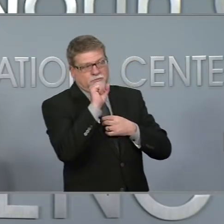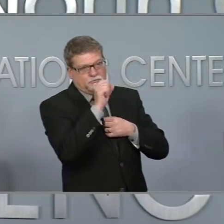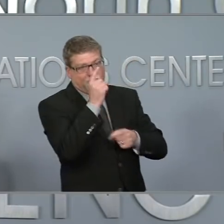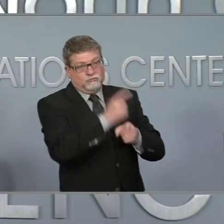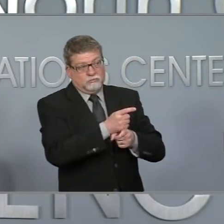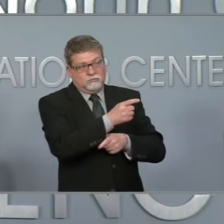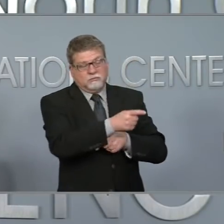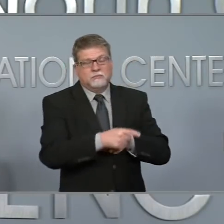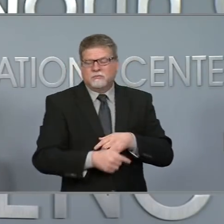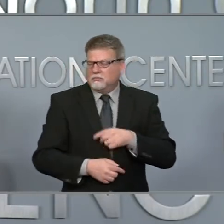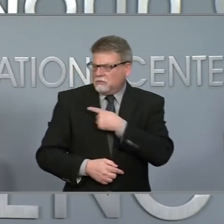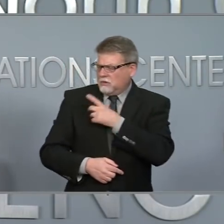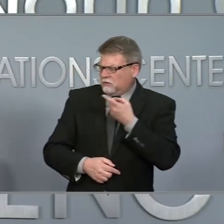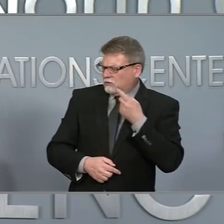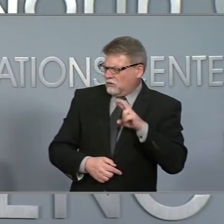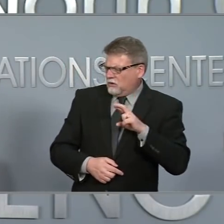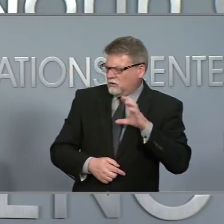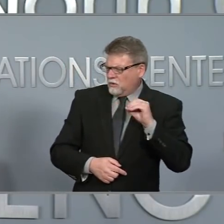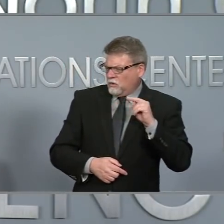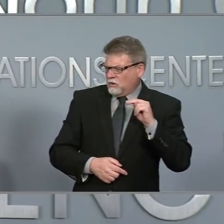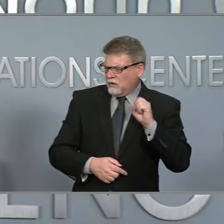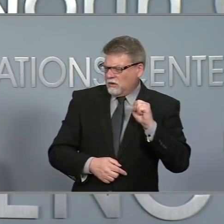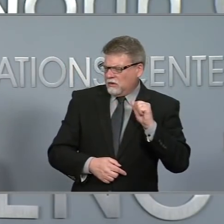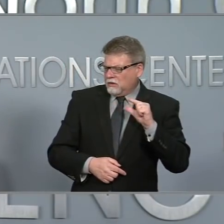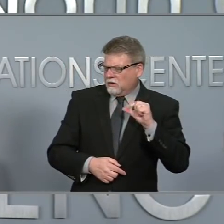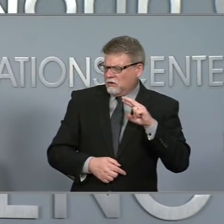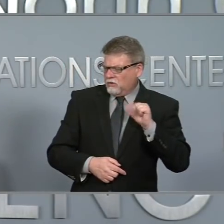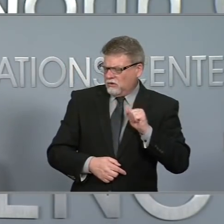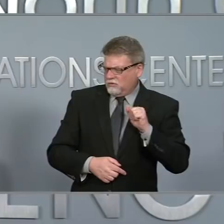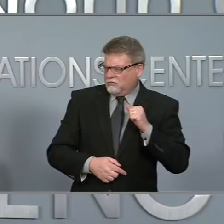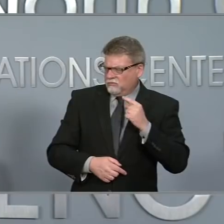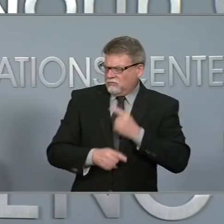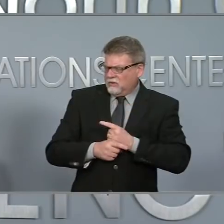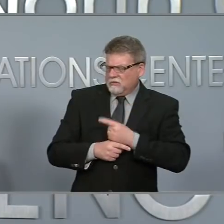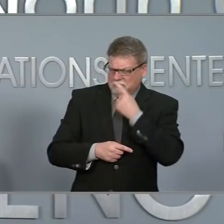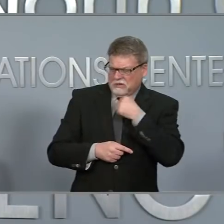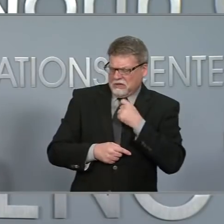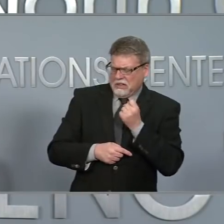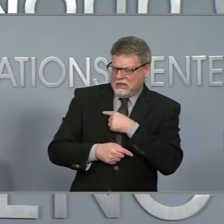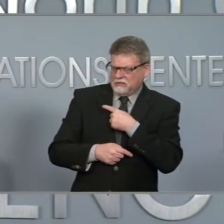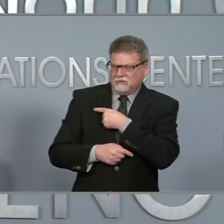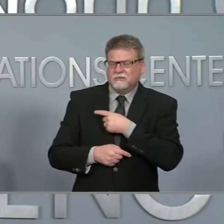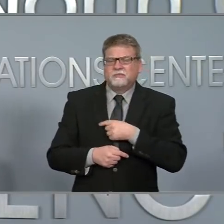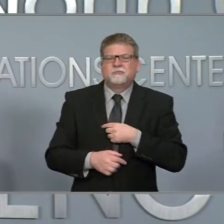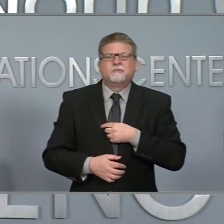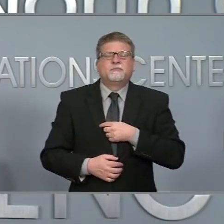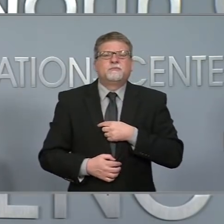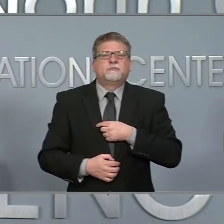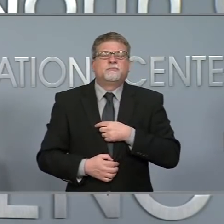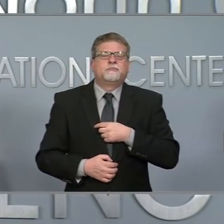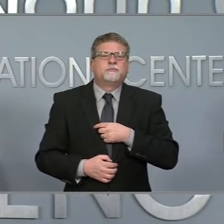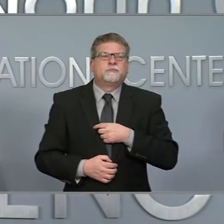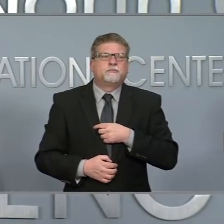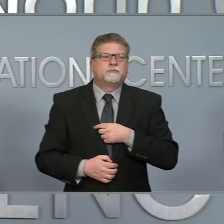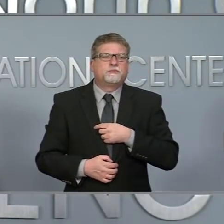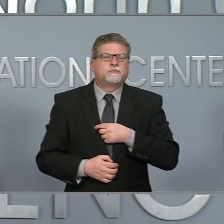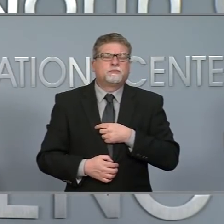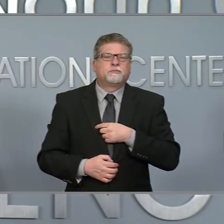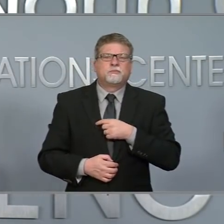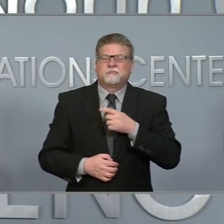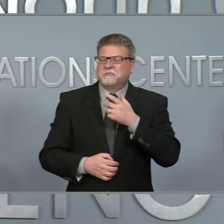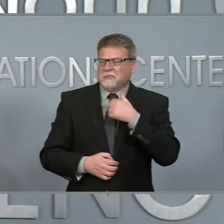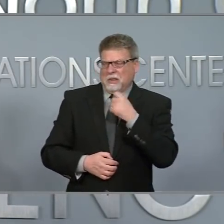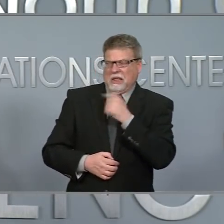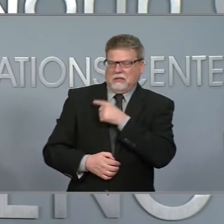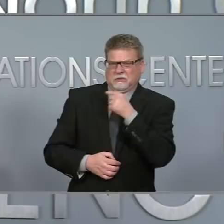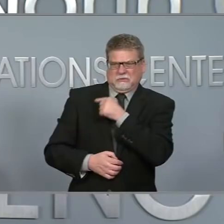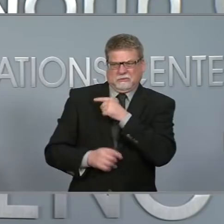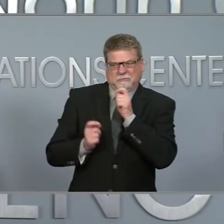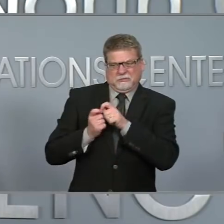elementales.